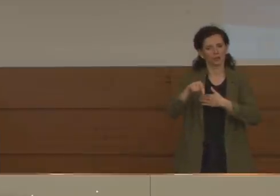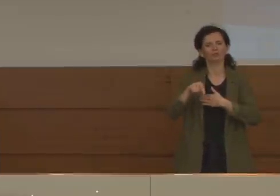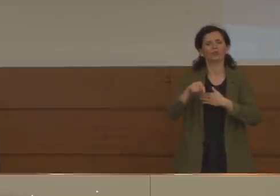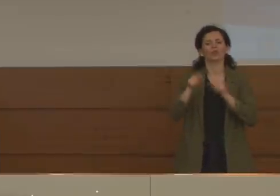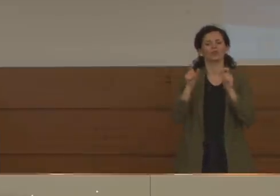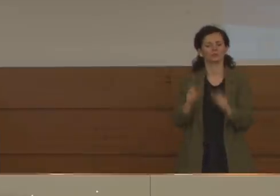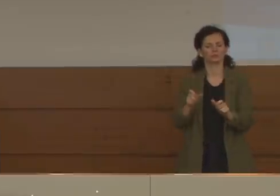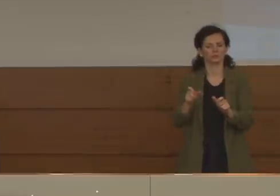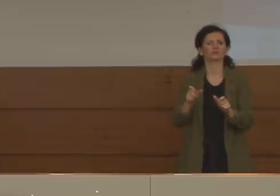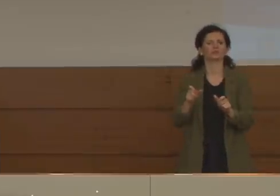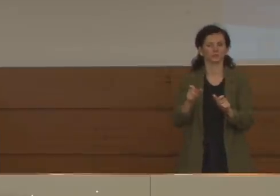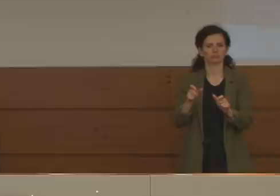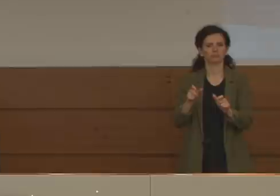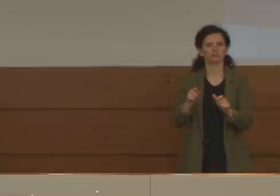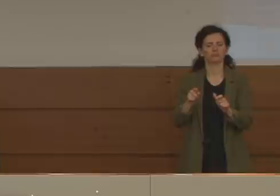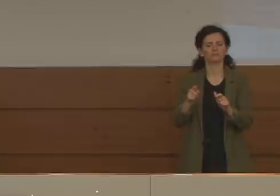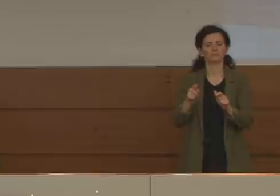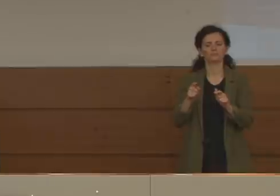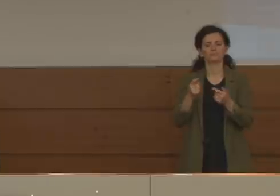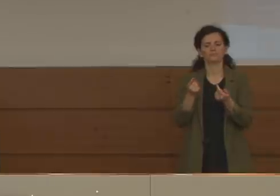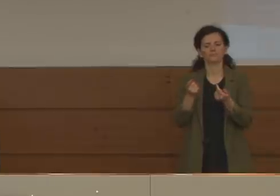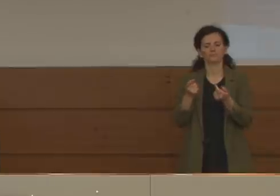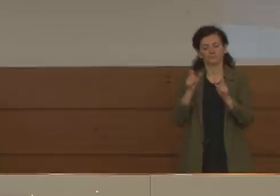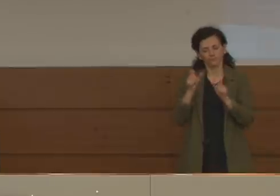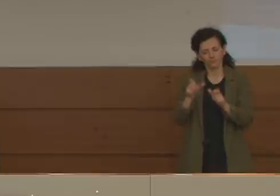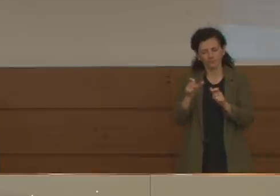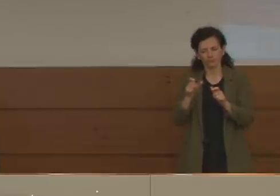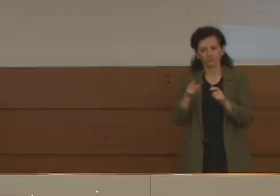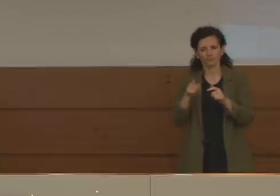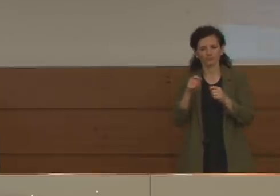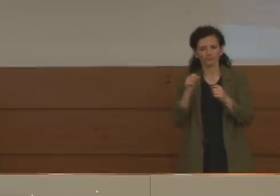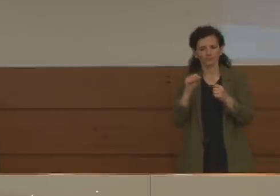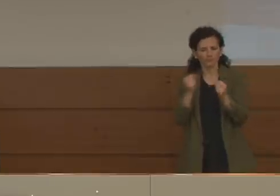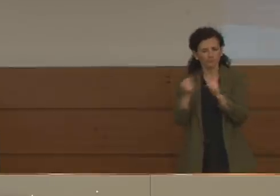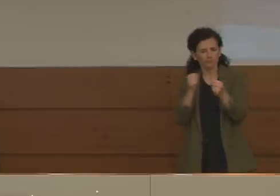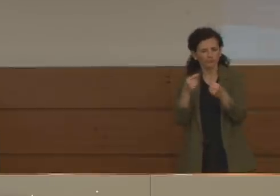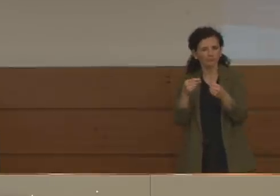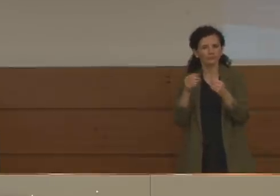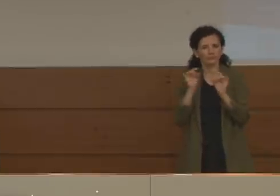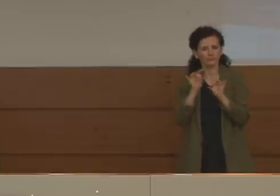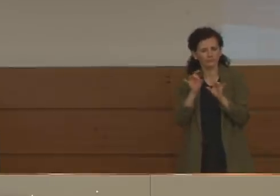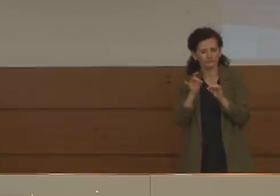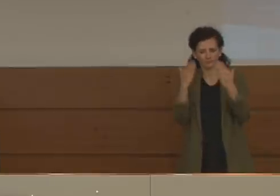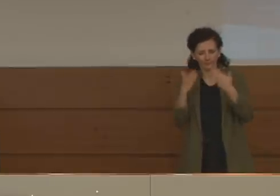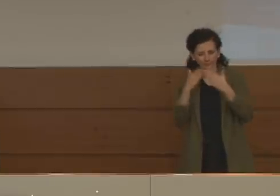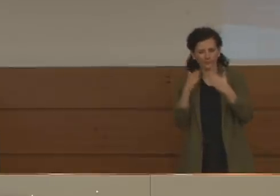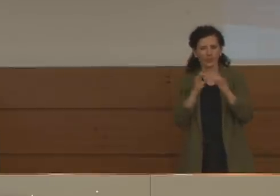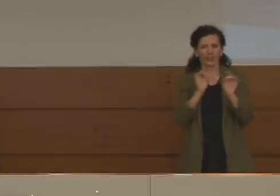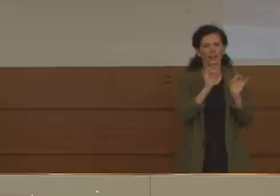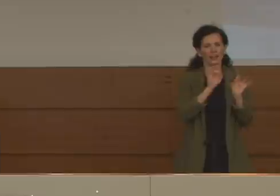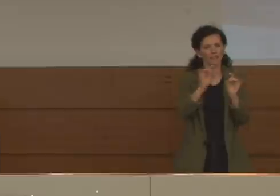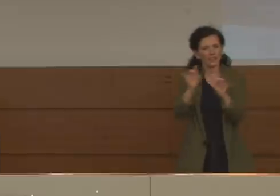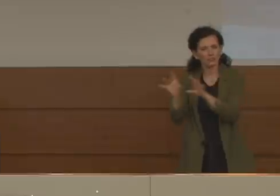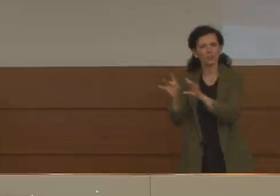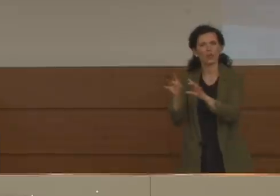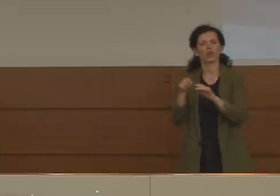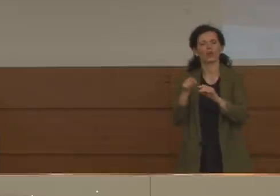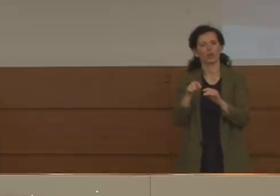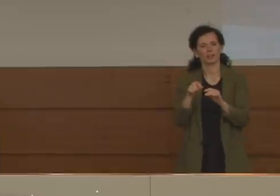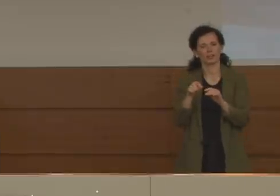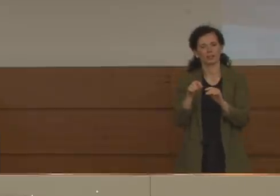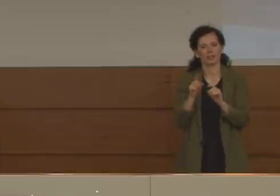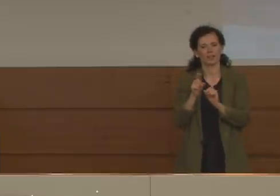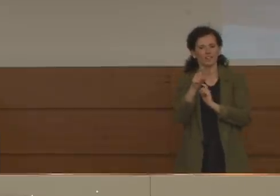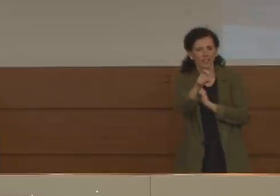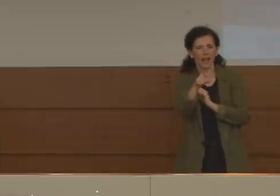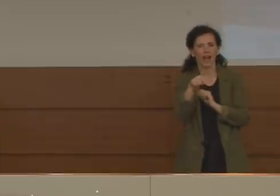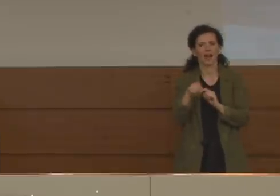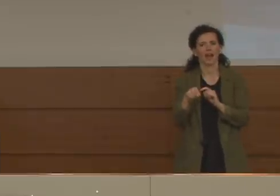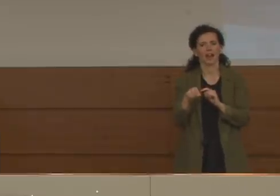per la lotta agli agenti virali e infettivi che possono coinvolgere la